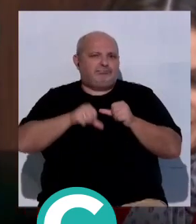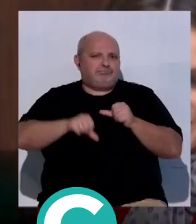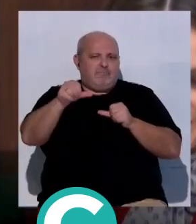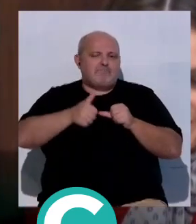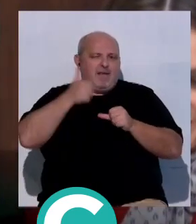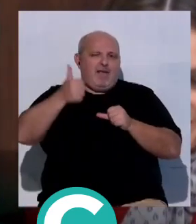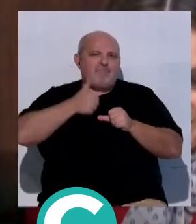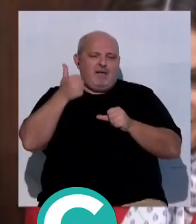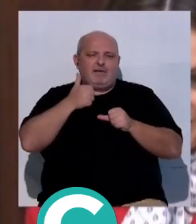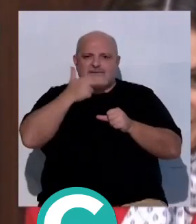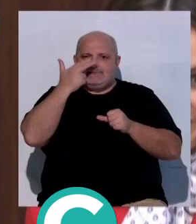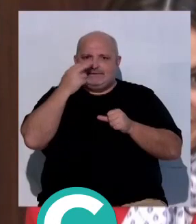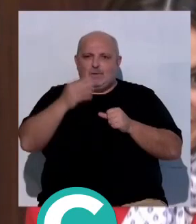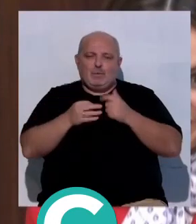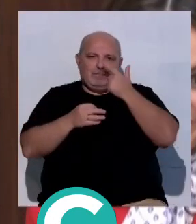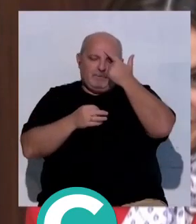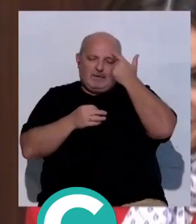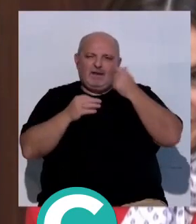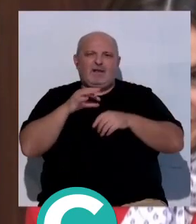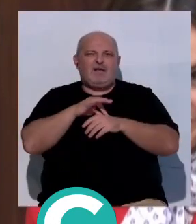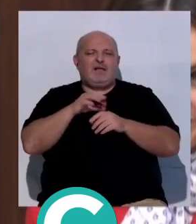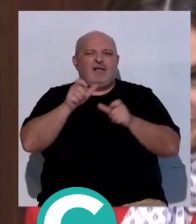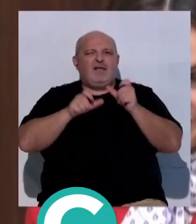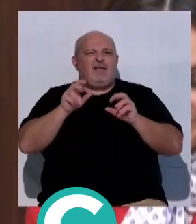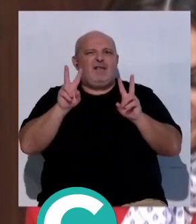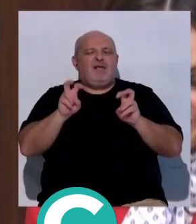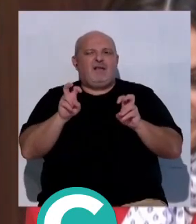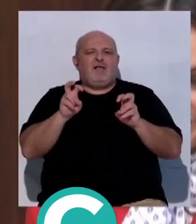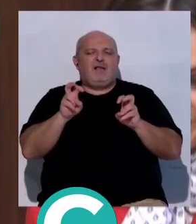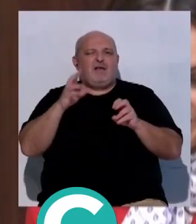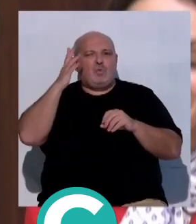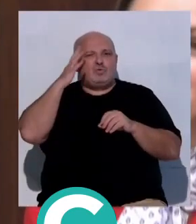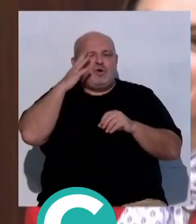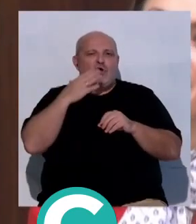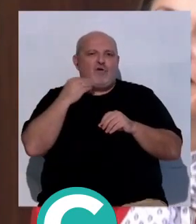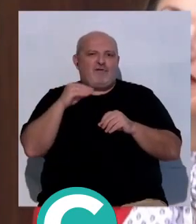ser muy interesantes y van orientados a eso que digo a la a la ilusión a los jóvenes y yo creo